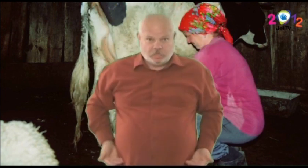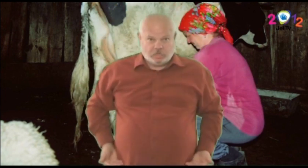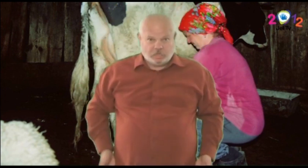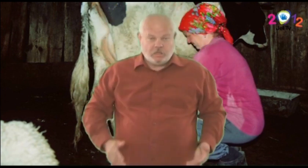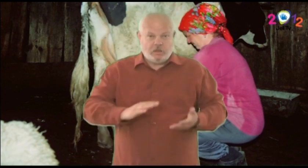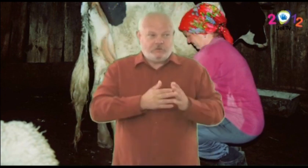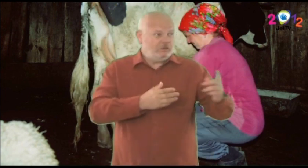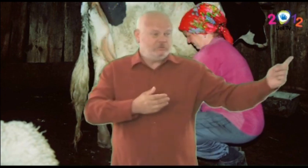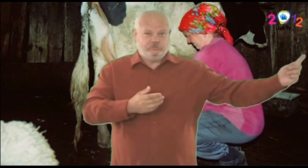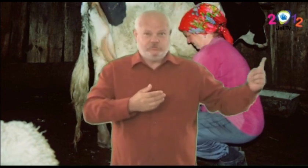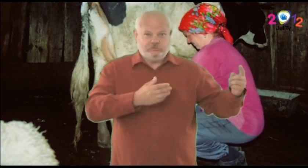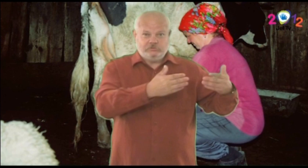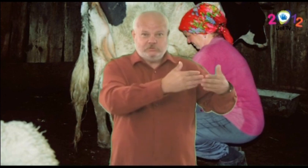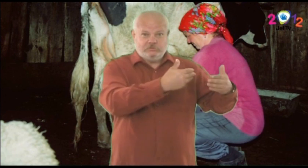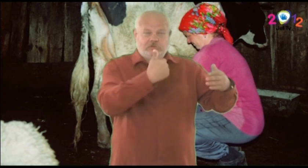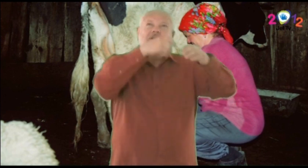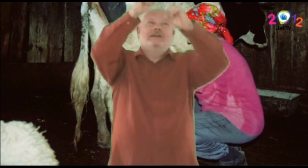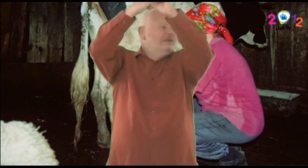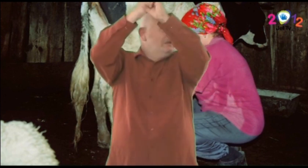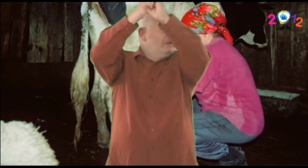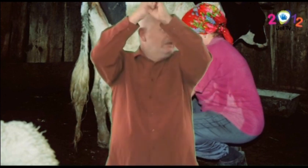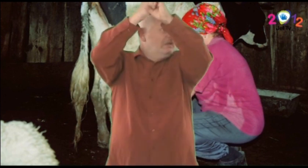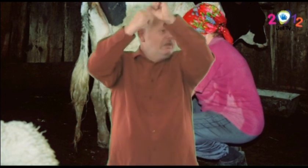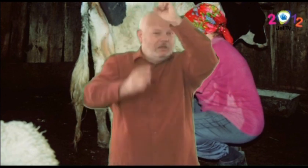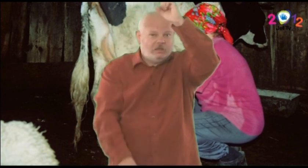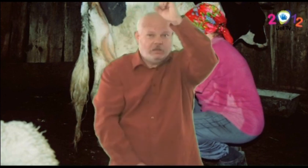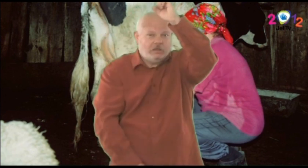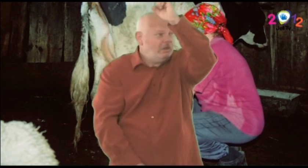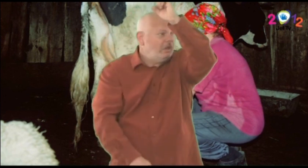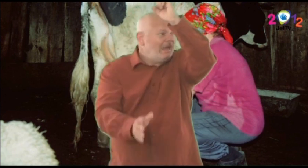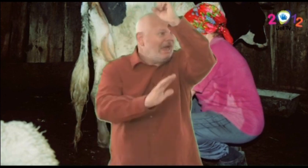A nadrágom elkezdett lecsúszni, mire megjelent a feleségem. A fütyim kint volt, mentegetõztem, hogy félreérti a helyzetet.